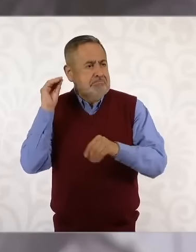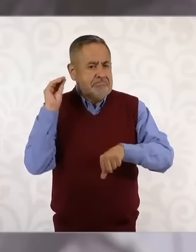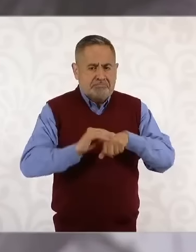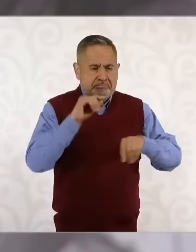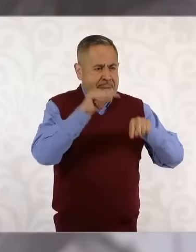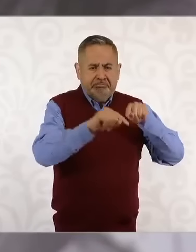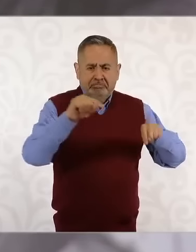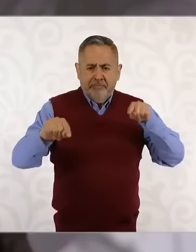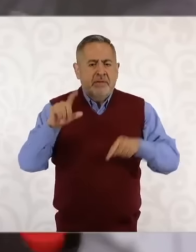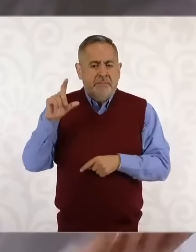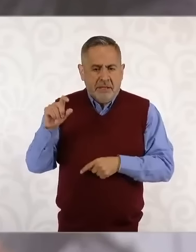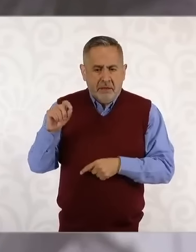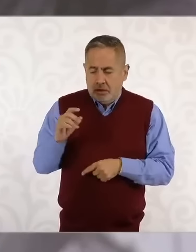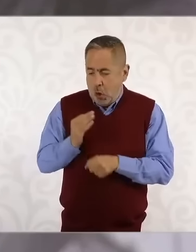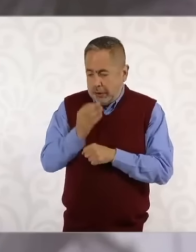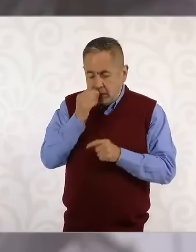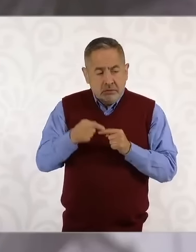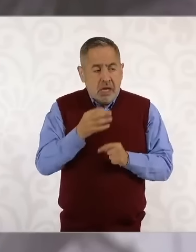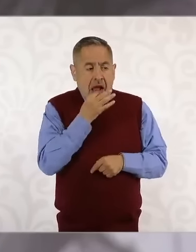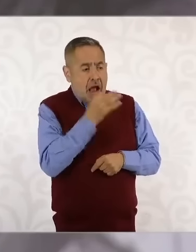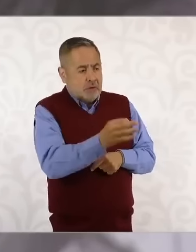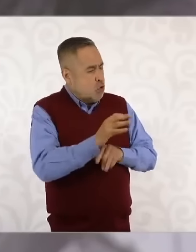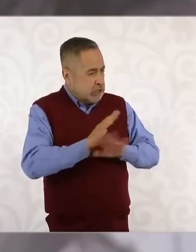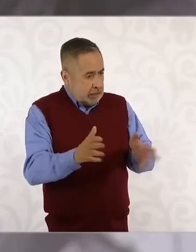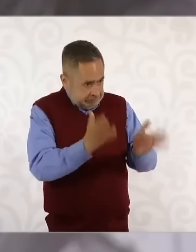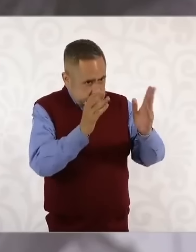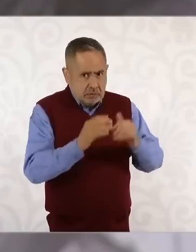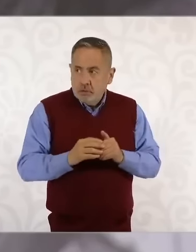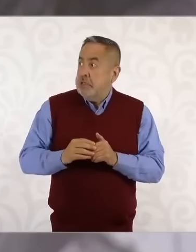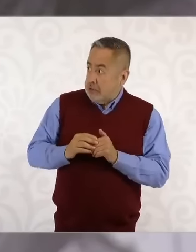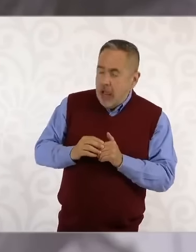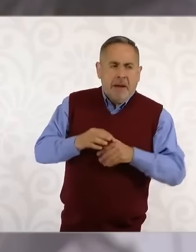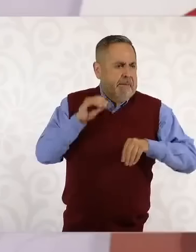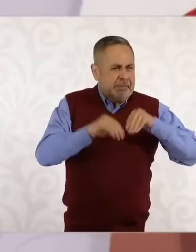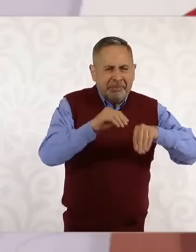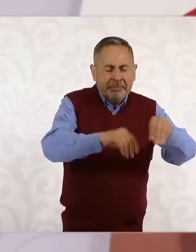notificar y que empiecen a realizarse. Esto se van a realizar en 11 estados de la República